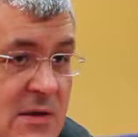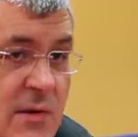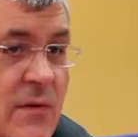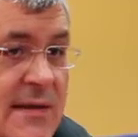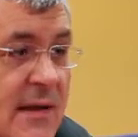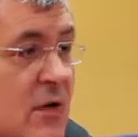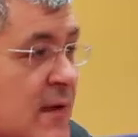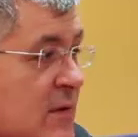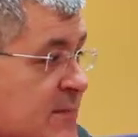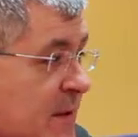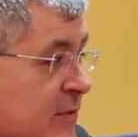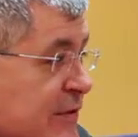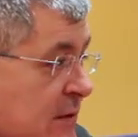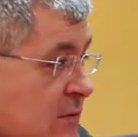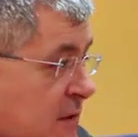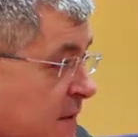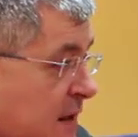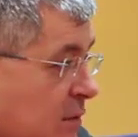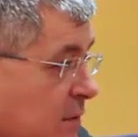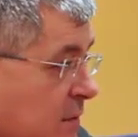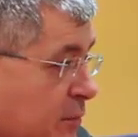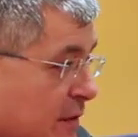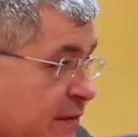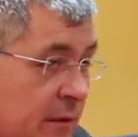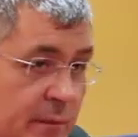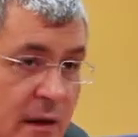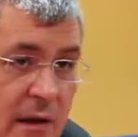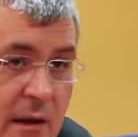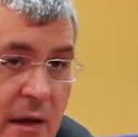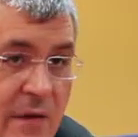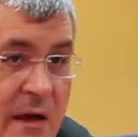que su denuncia sea anónima y un estatuto de especial protección, y finalmente